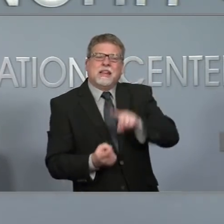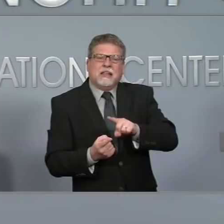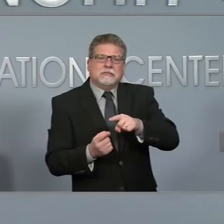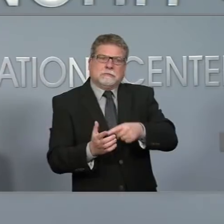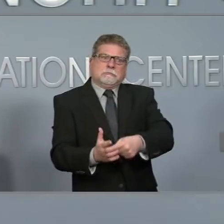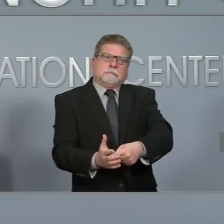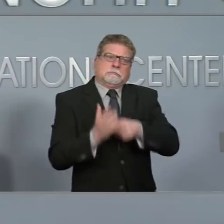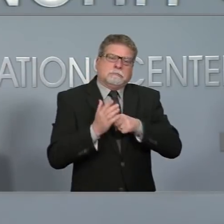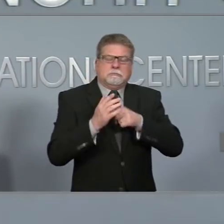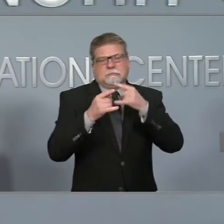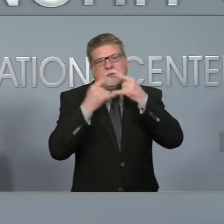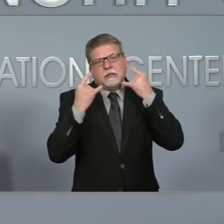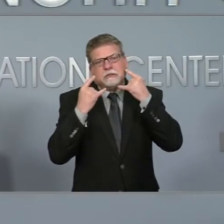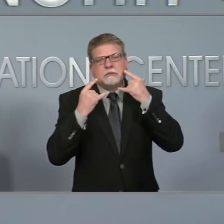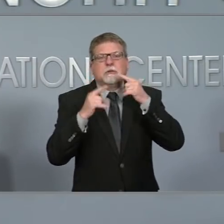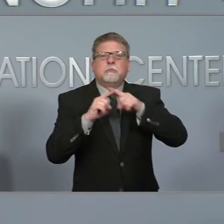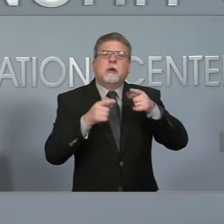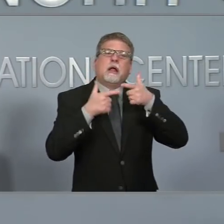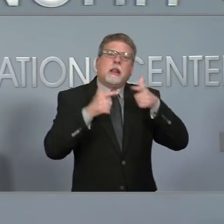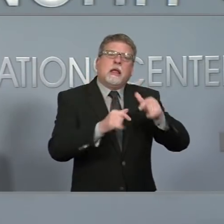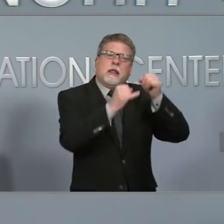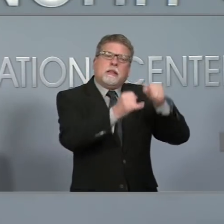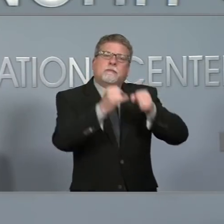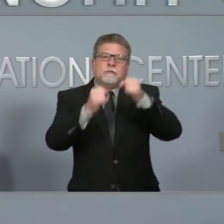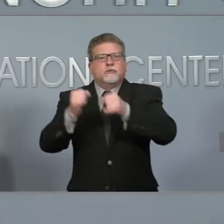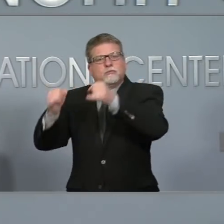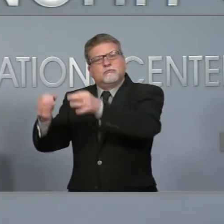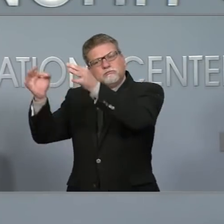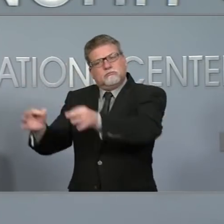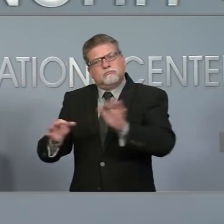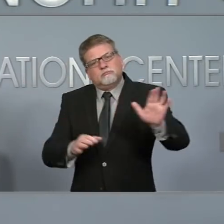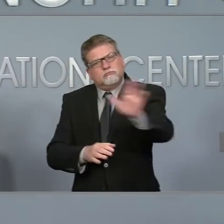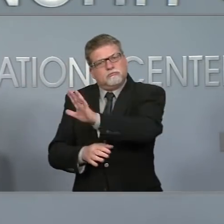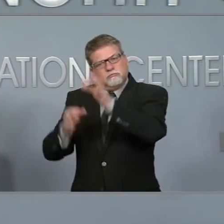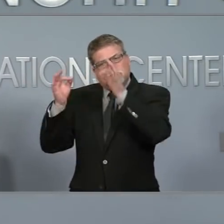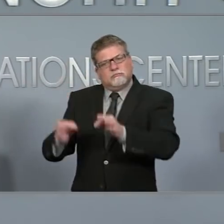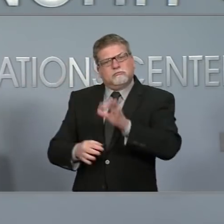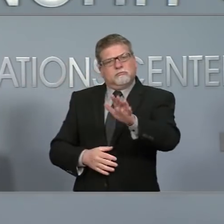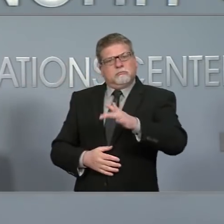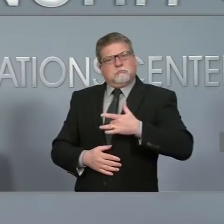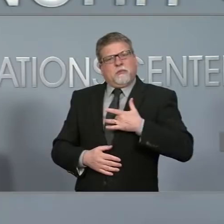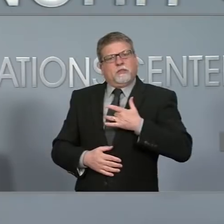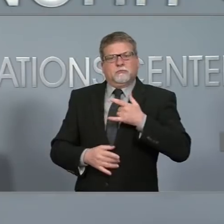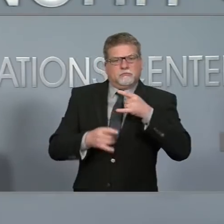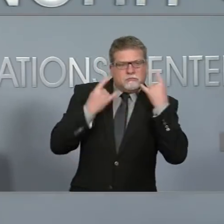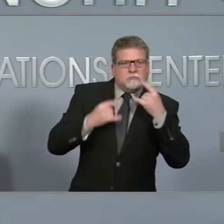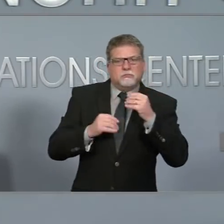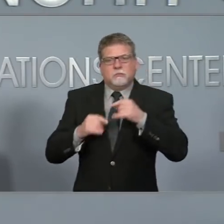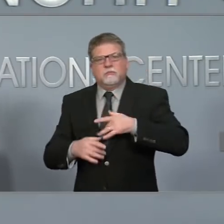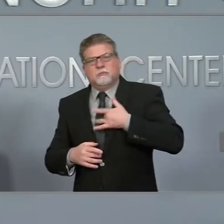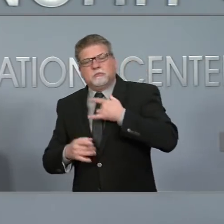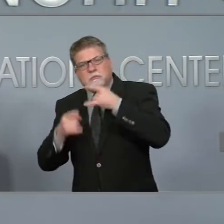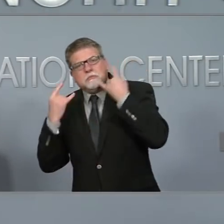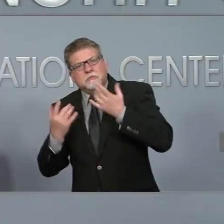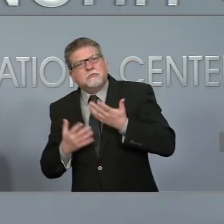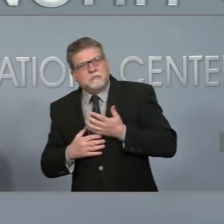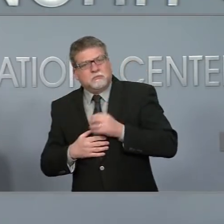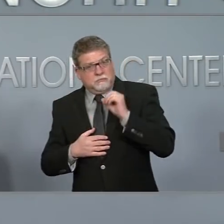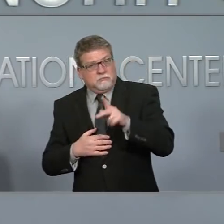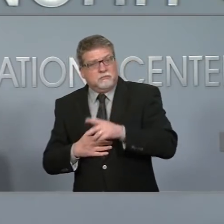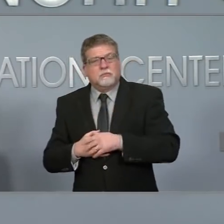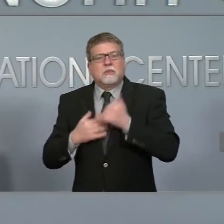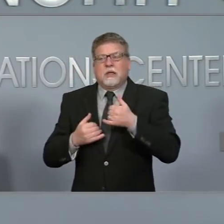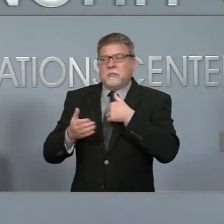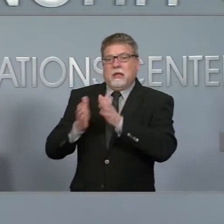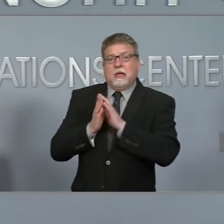manera segura un estilo de vida